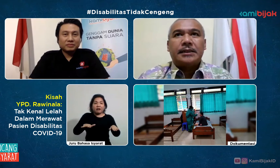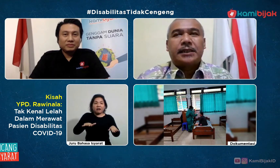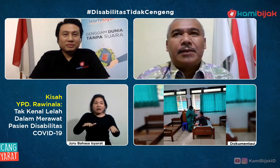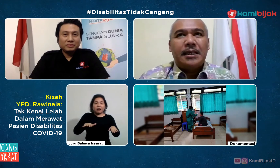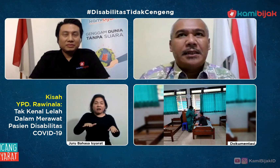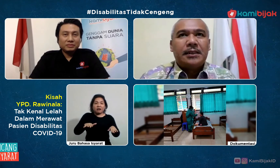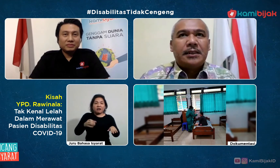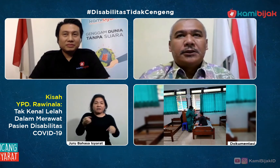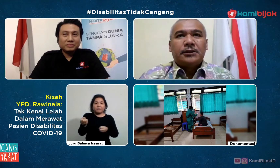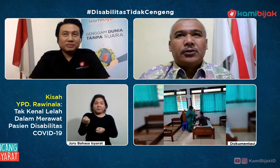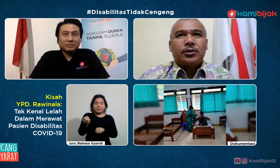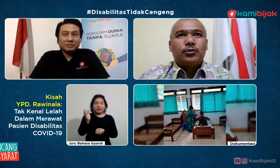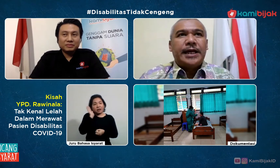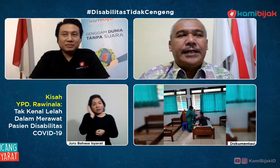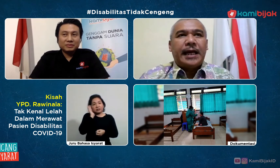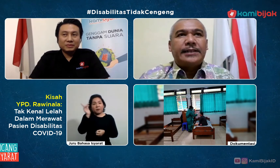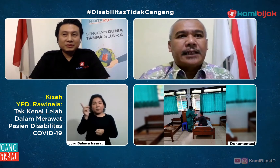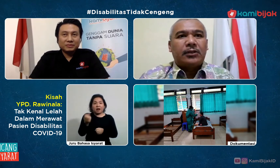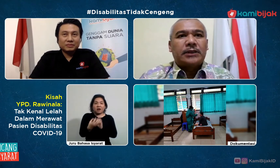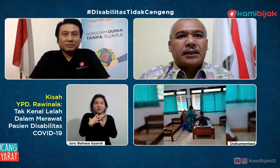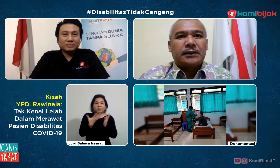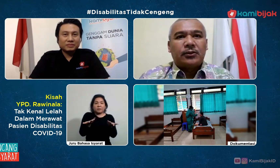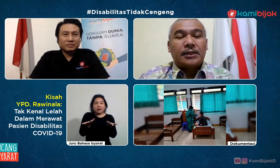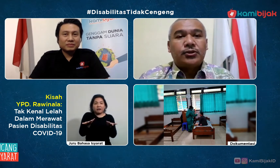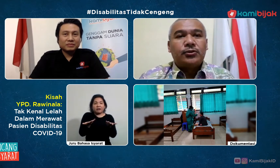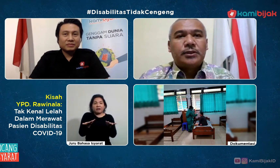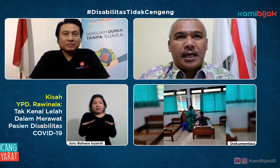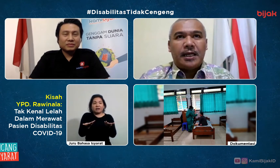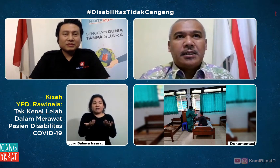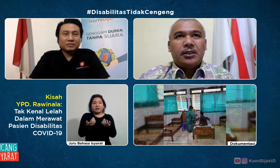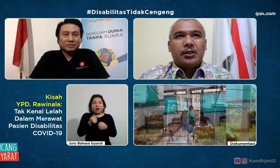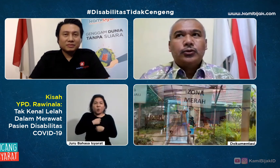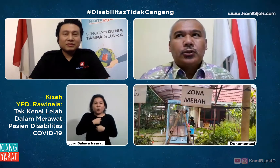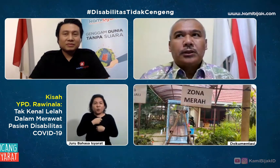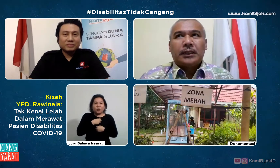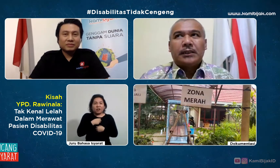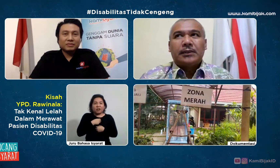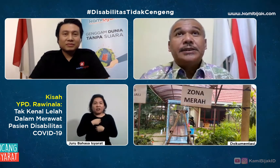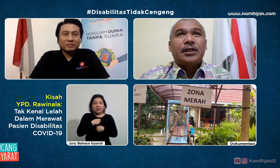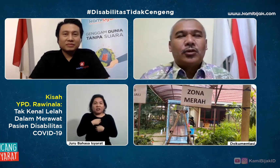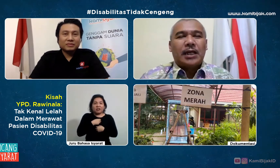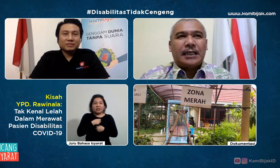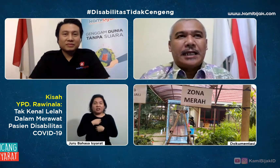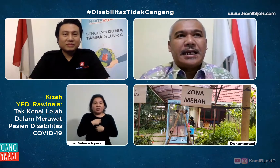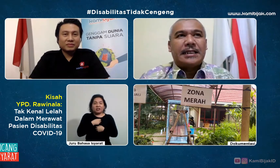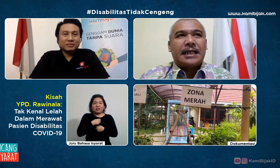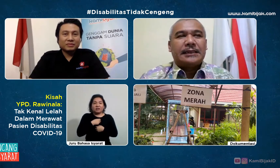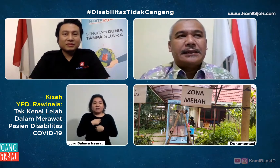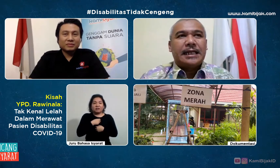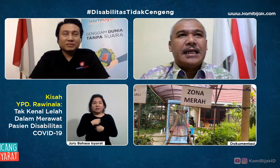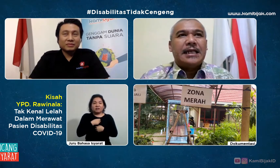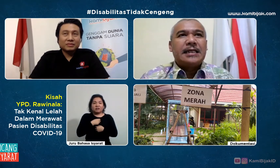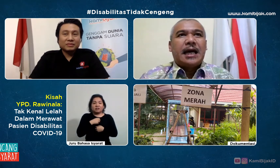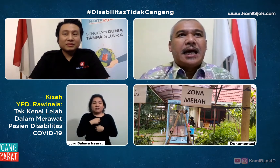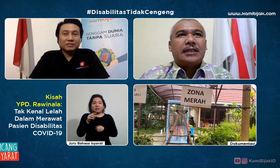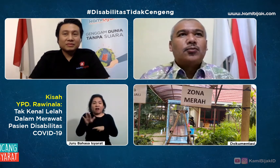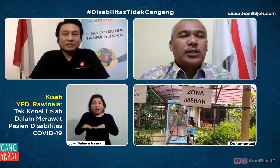yang di asrama terus kemudian ada ketakutan juga untuk menyekolahkan anaknya atau